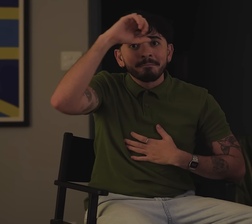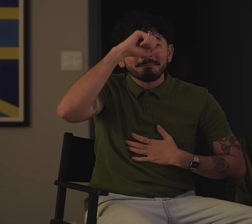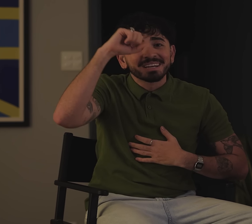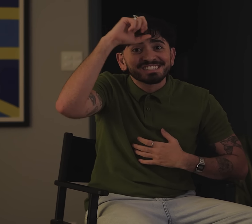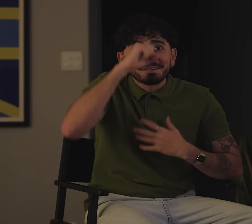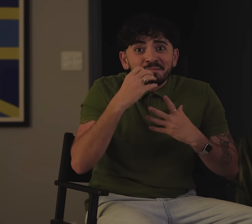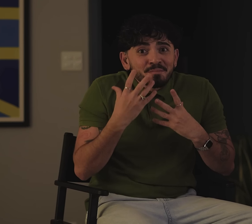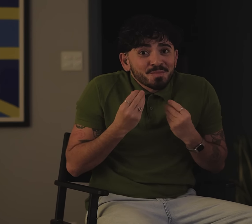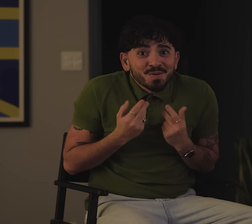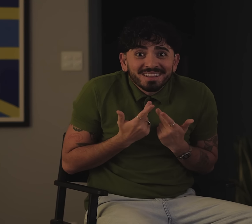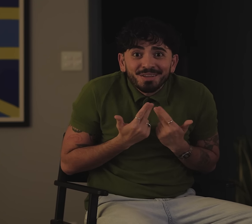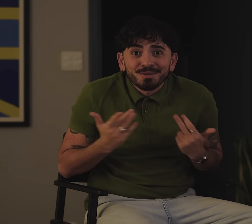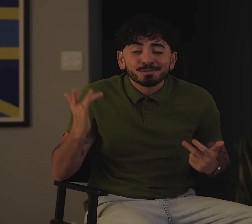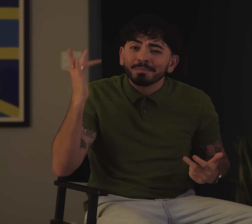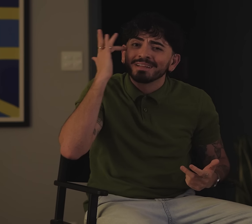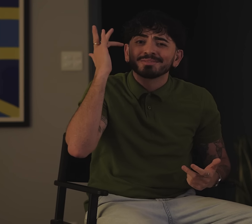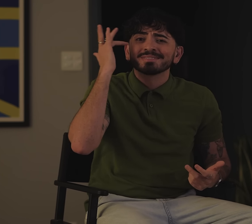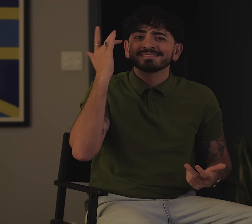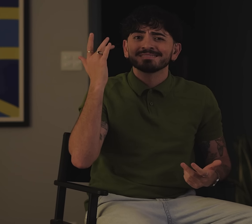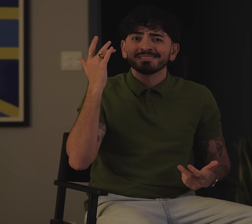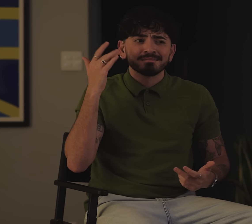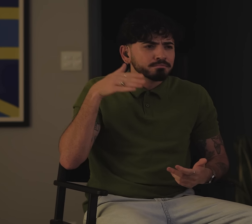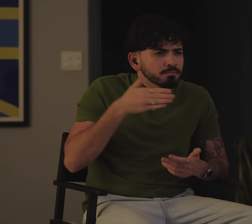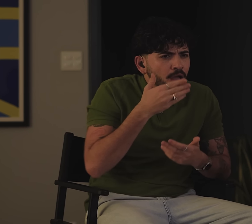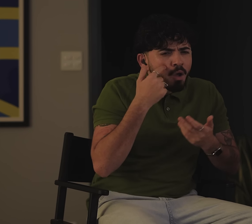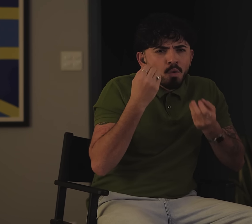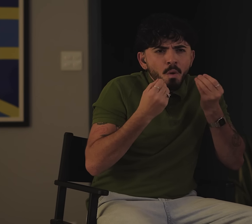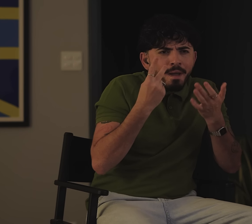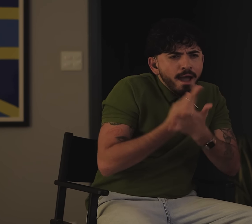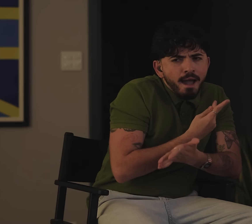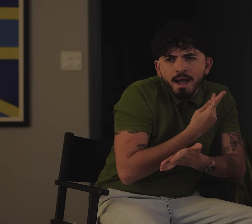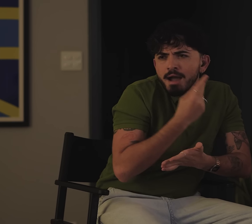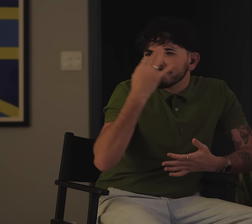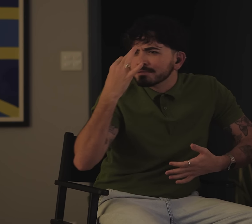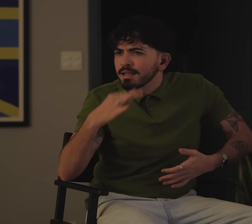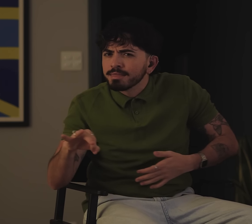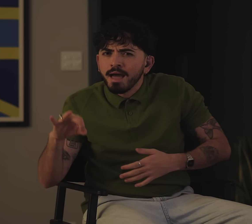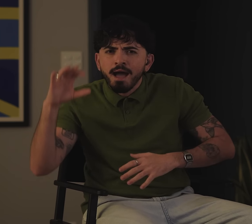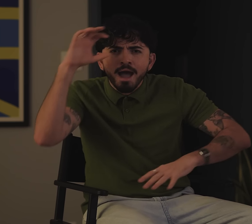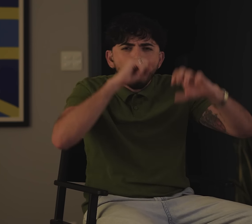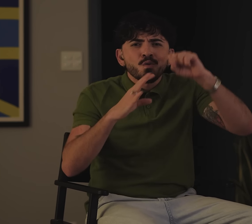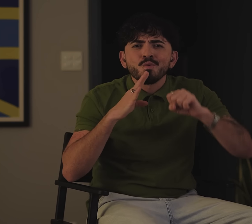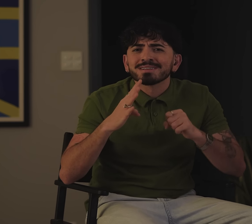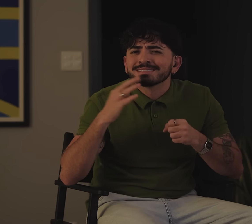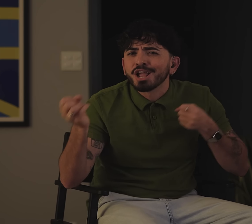Aprendi tanta coisa, amadureci, tive erros, acertos, conheci novas pessoas e